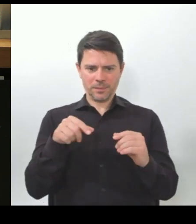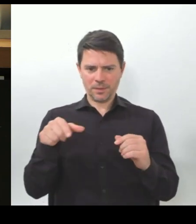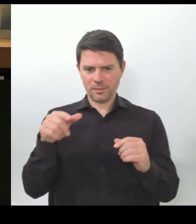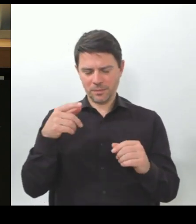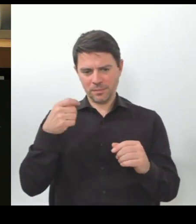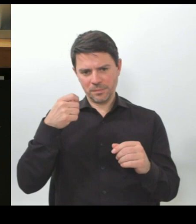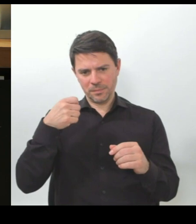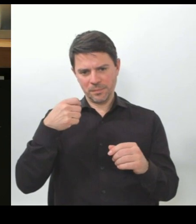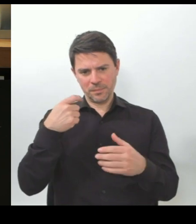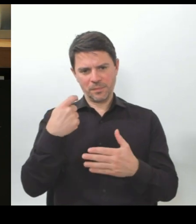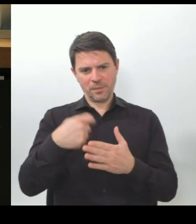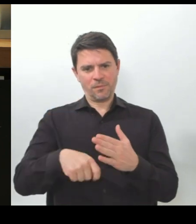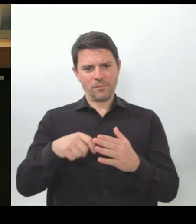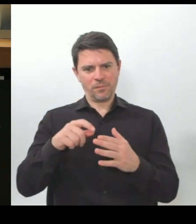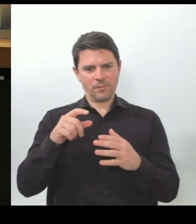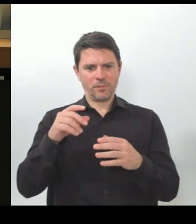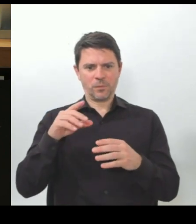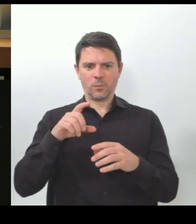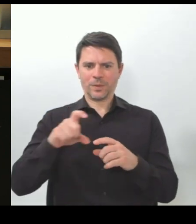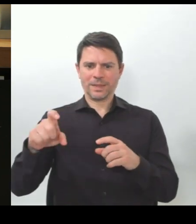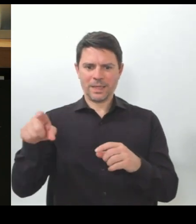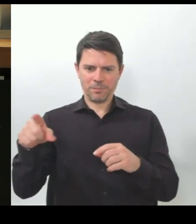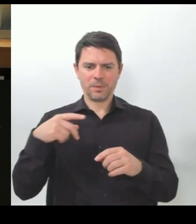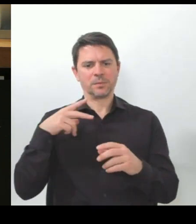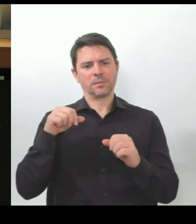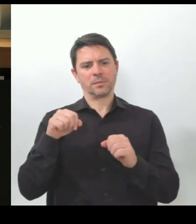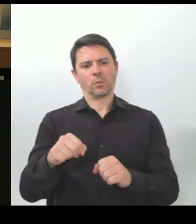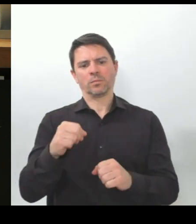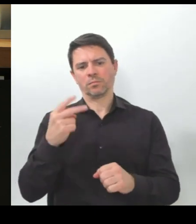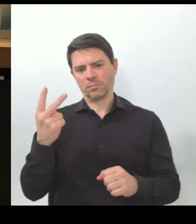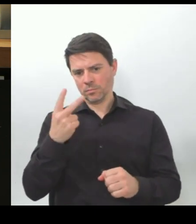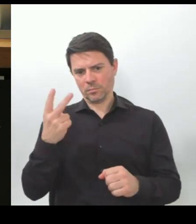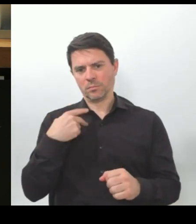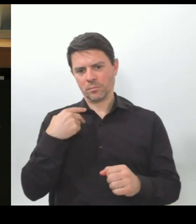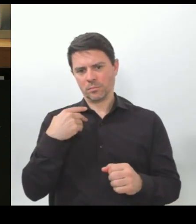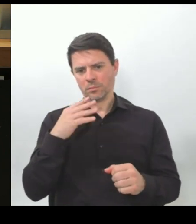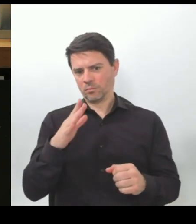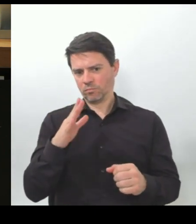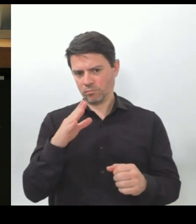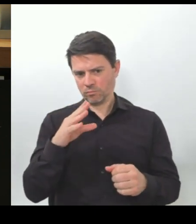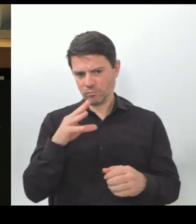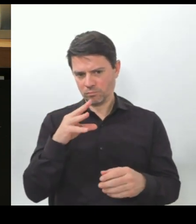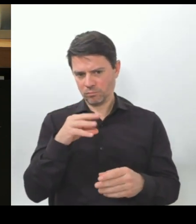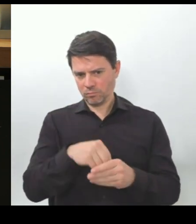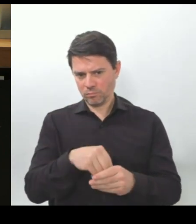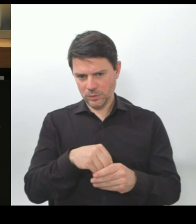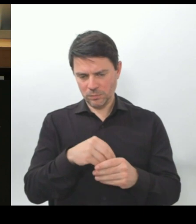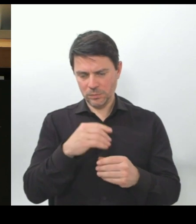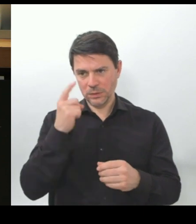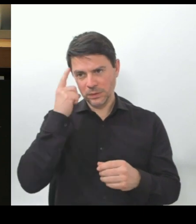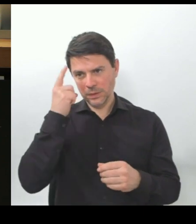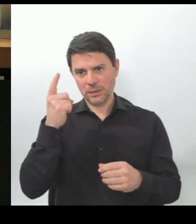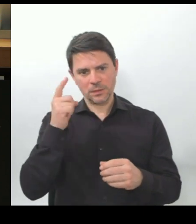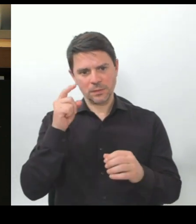Es ist im Übrigen auch gesetzlich geboten. Und deshalb eine Selbstverständlichkeit und daher frage ich mich, warum dieser